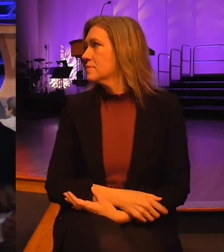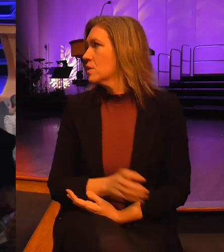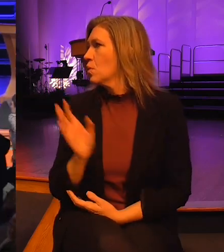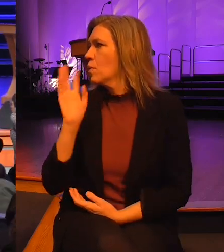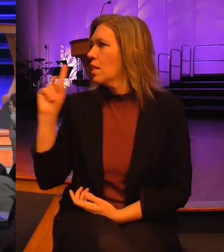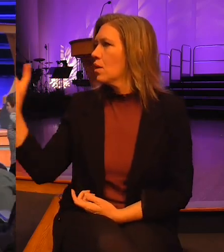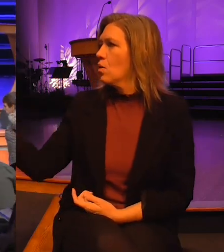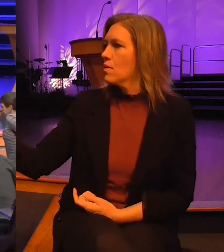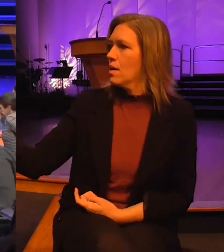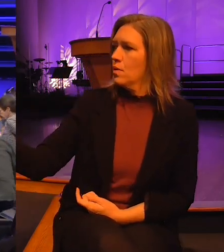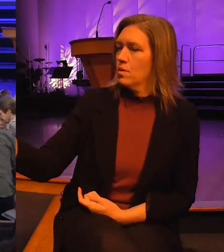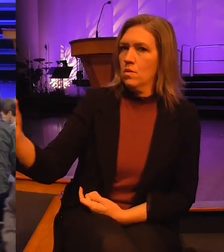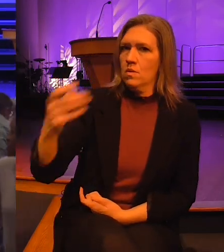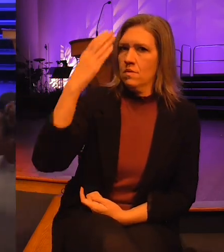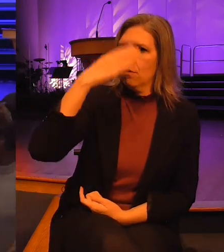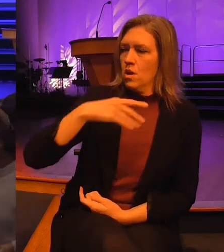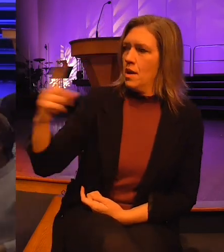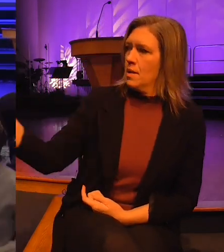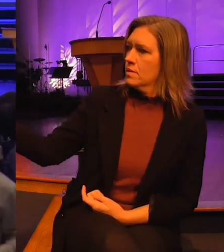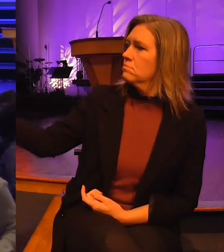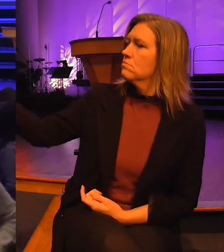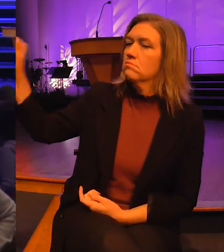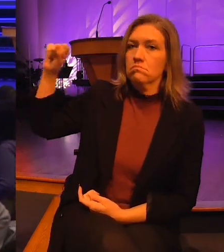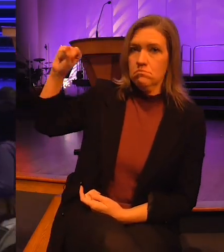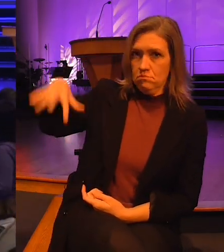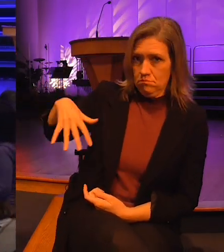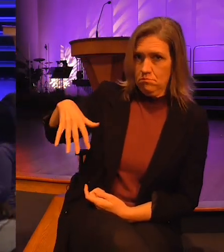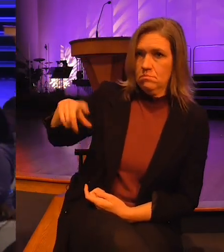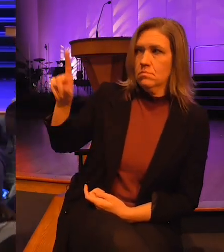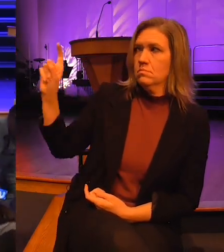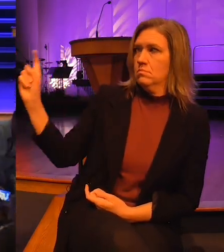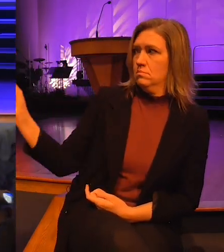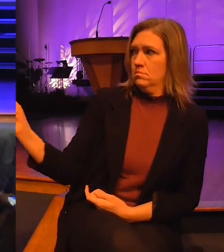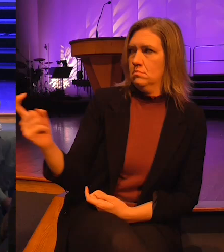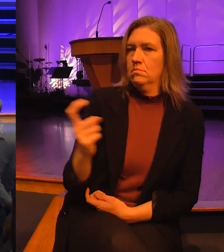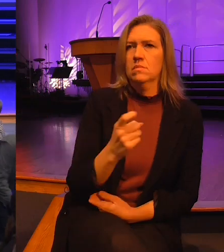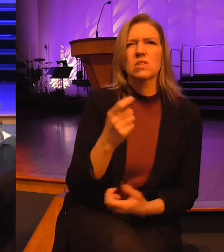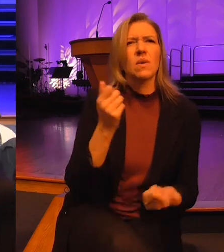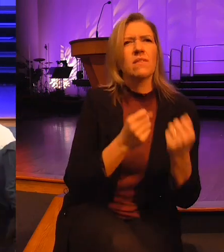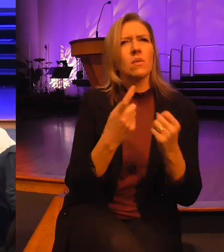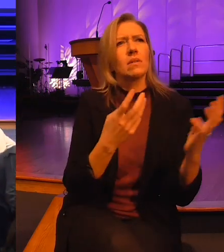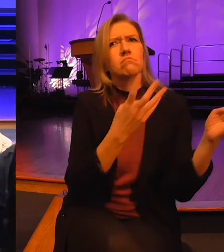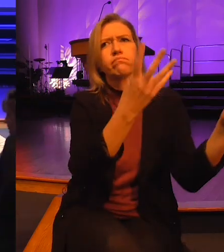aquí por el frente? Así que sí, vengan a caminar por aquí, todos,